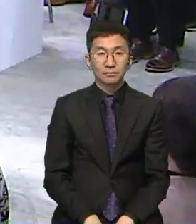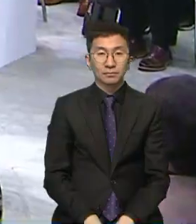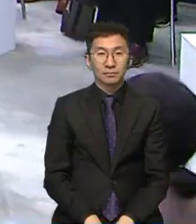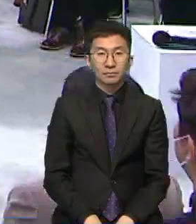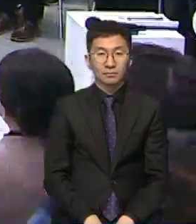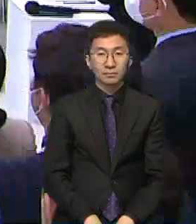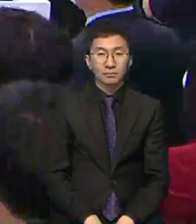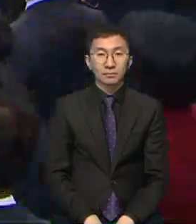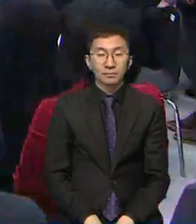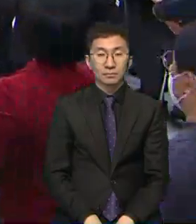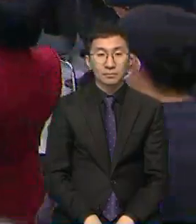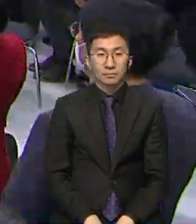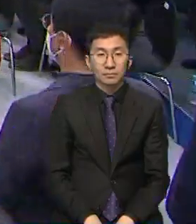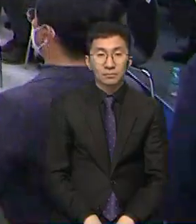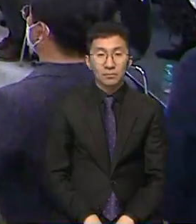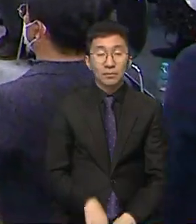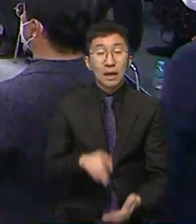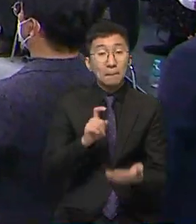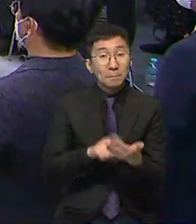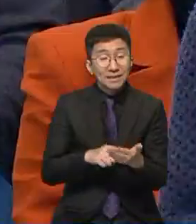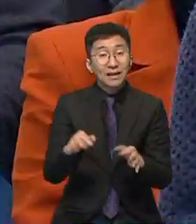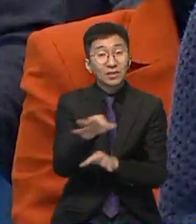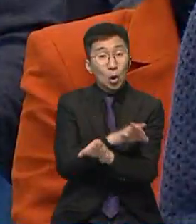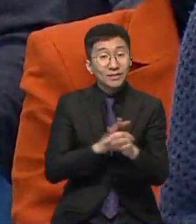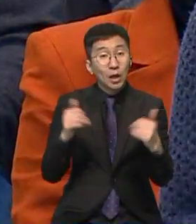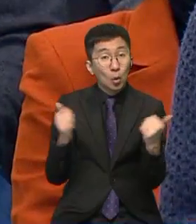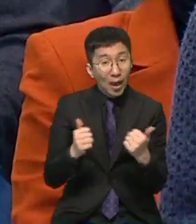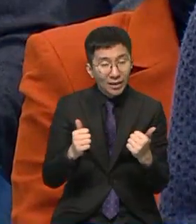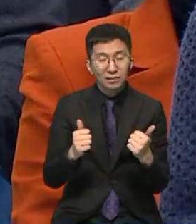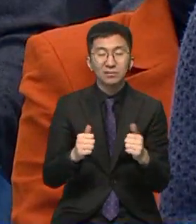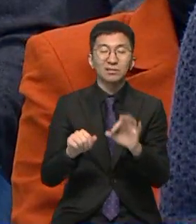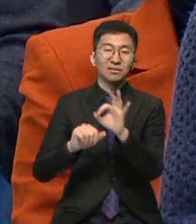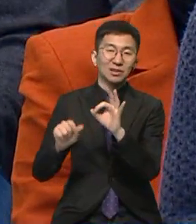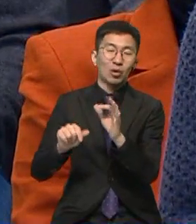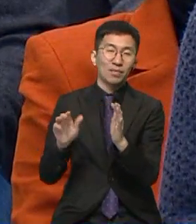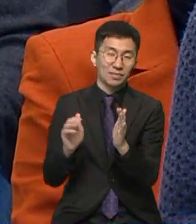(기자) 지난 10월 비상경제민생회의에 이어 2달 만에 생방송으로 중계된